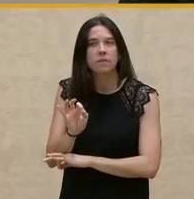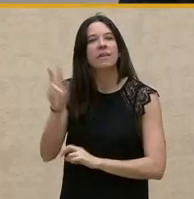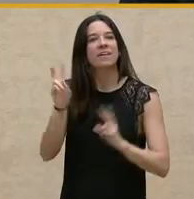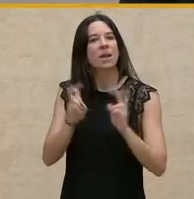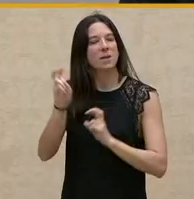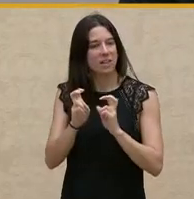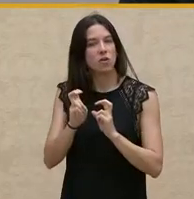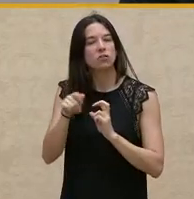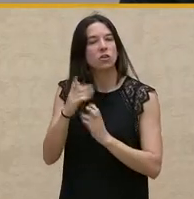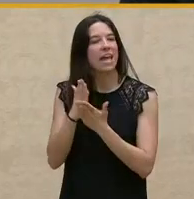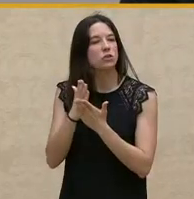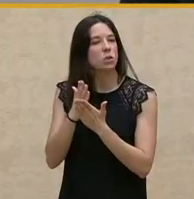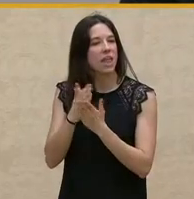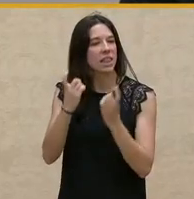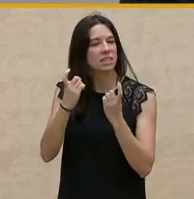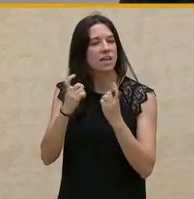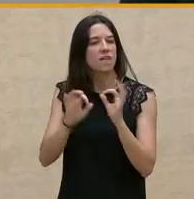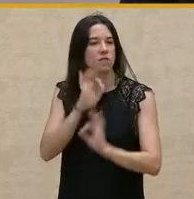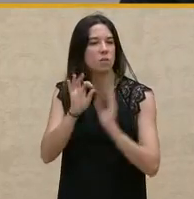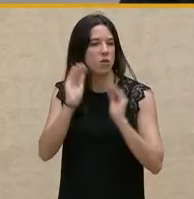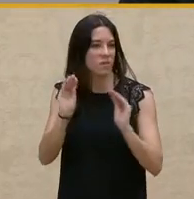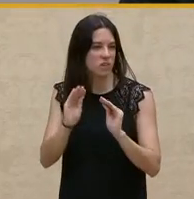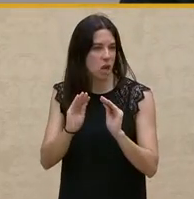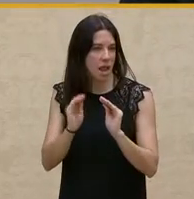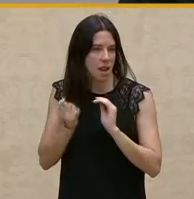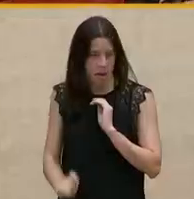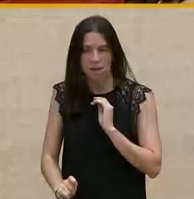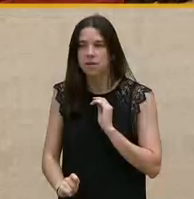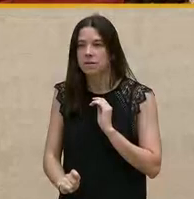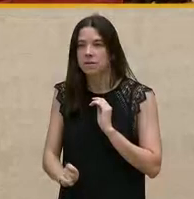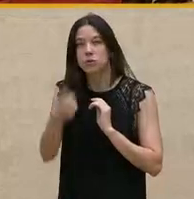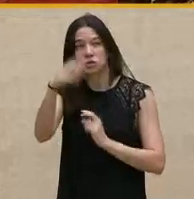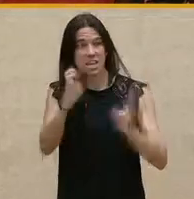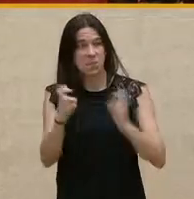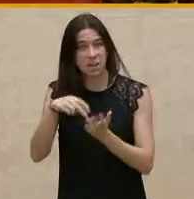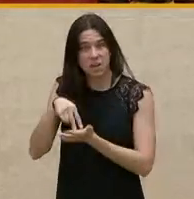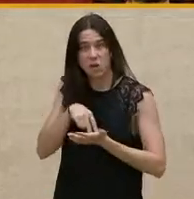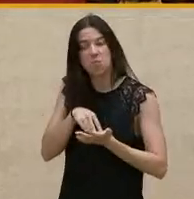son estudiantes de formación profesional. Vuestra presencia aquí dice mucho de vuestra sensibilidad